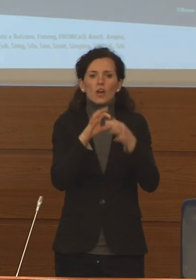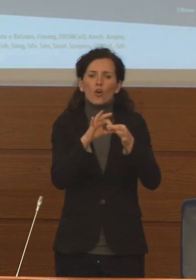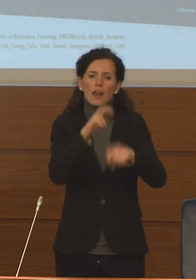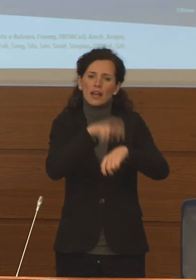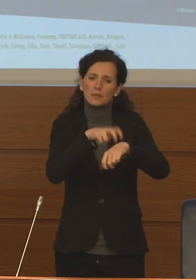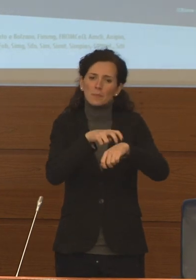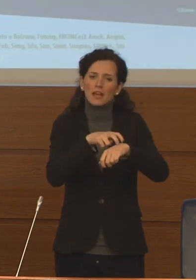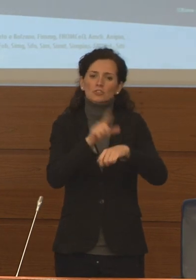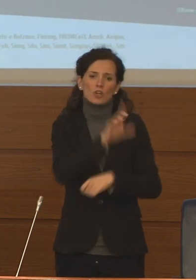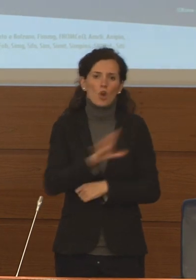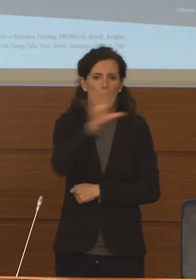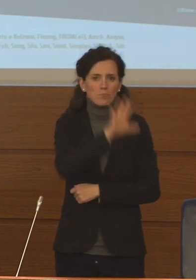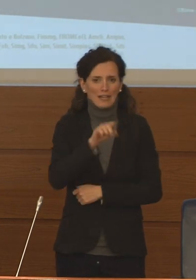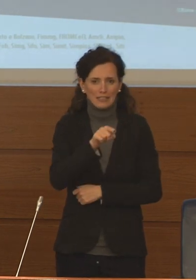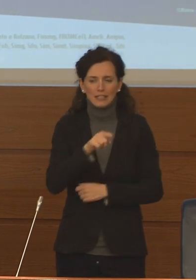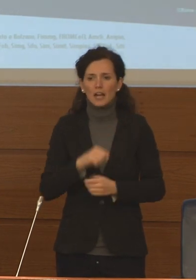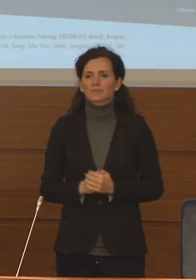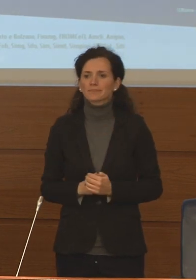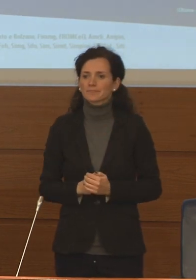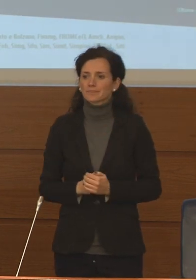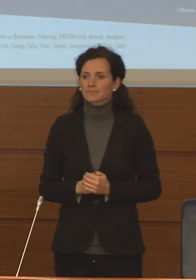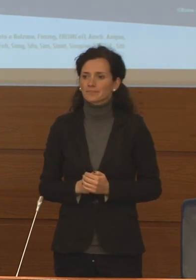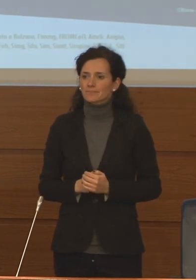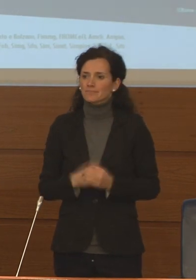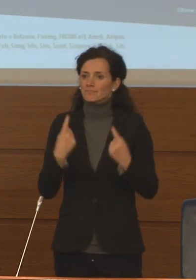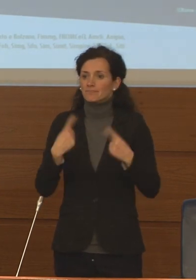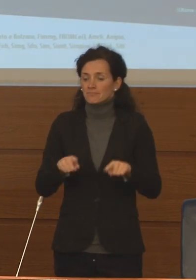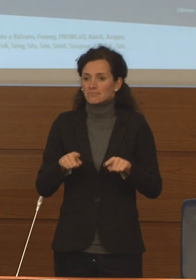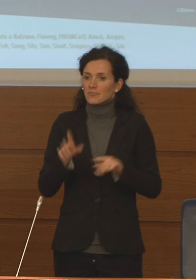Queste sono le informazioni che